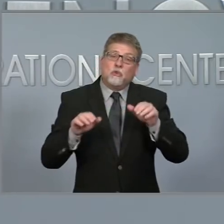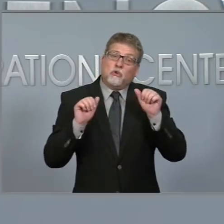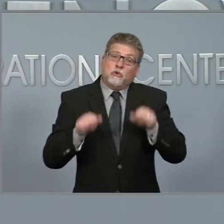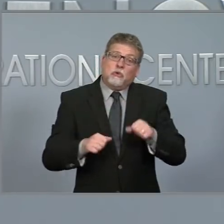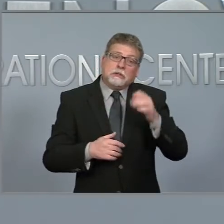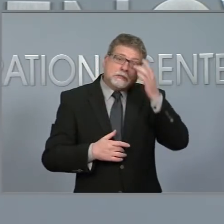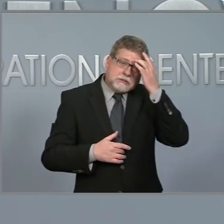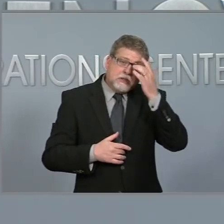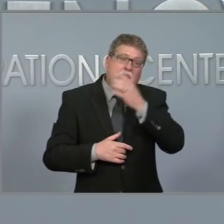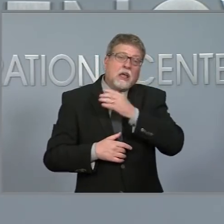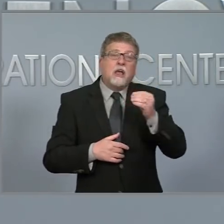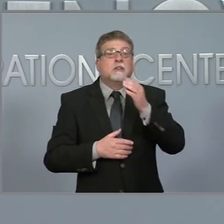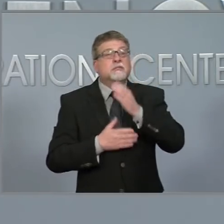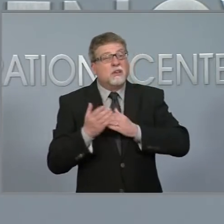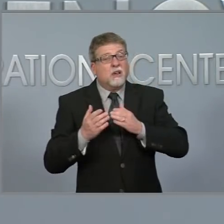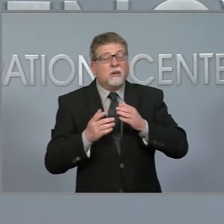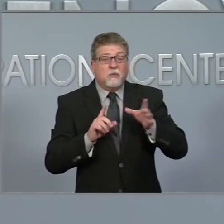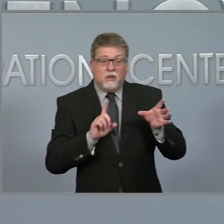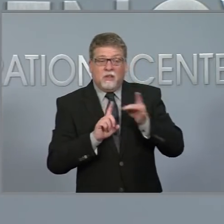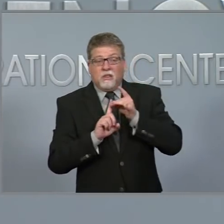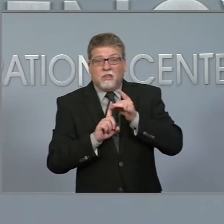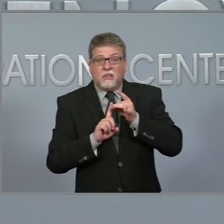este grande. Este grupo que